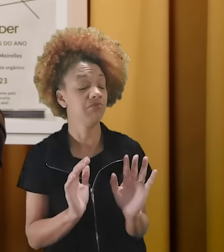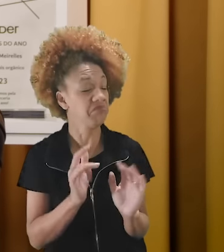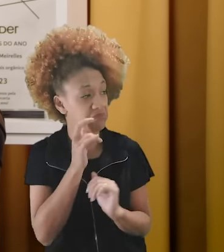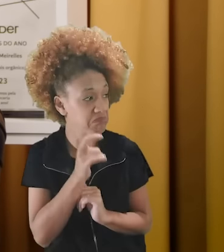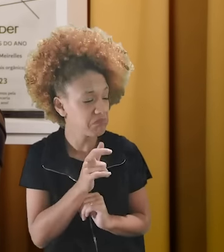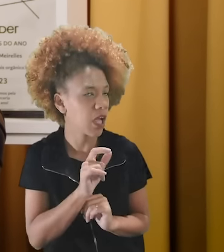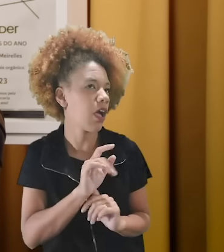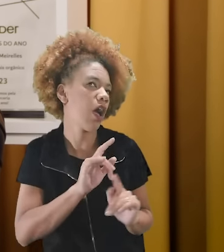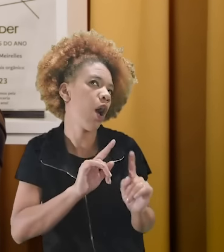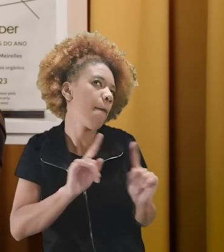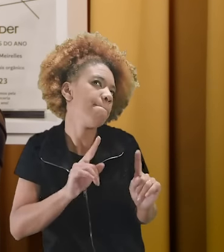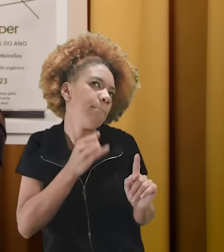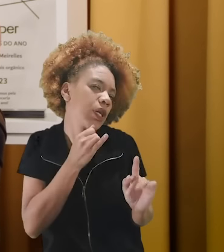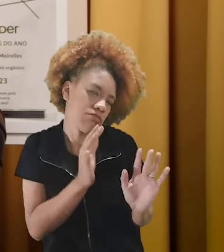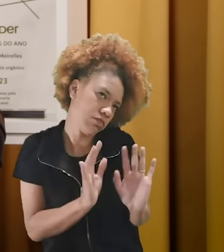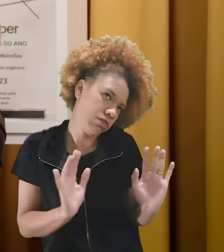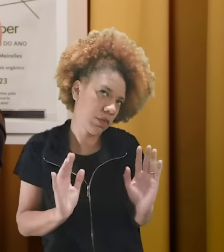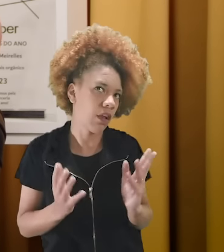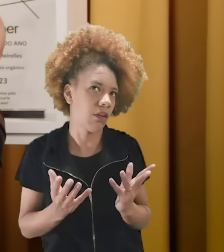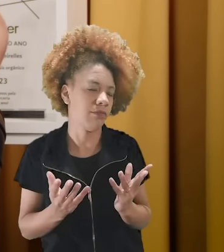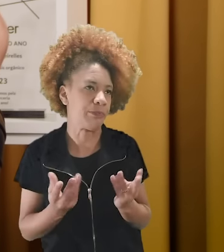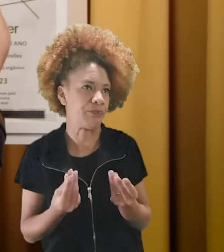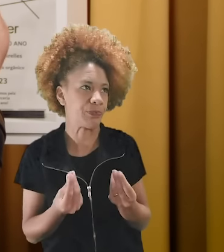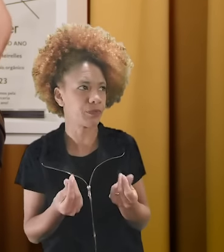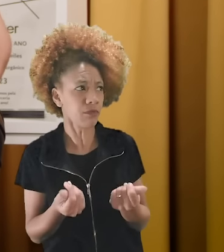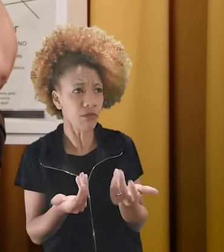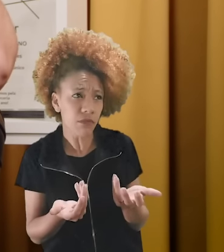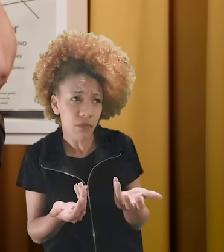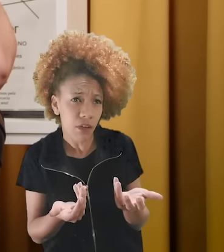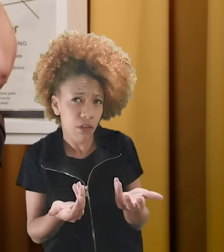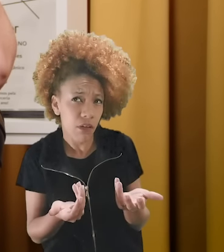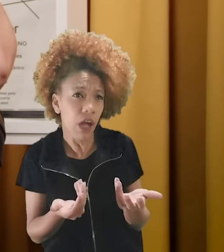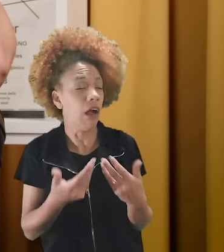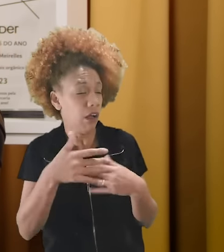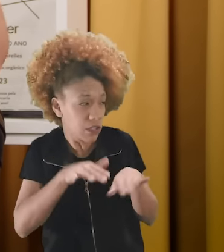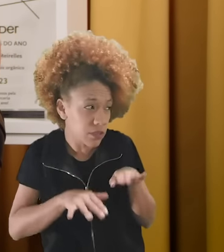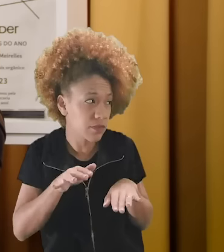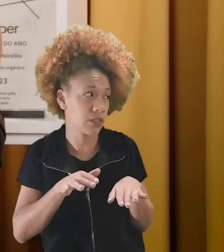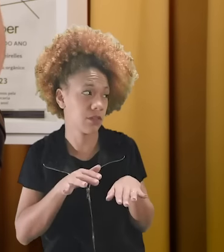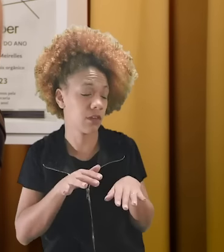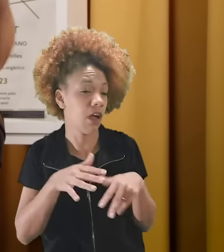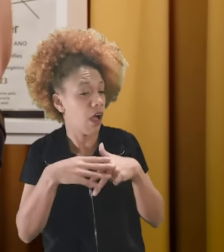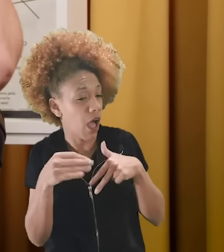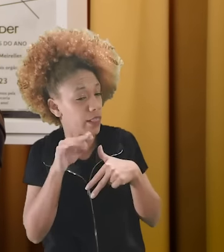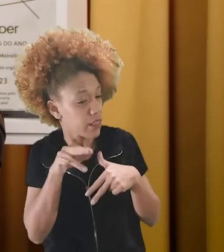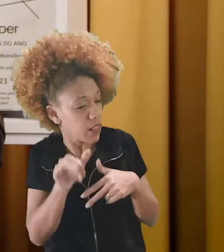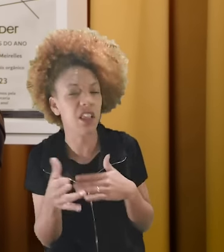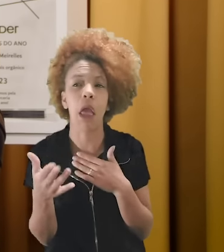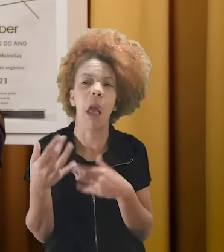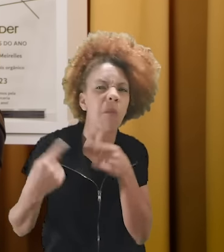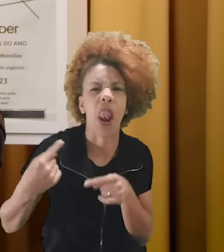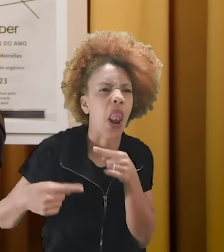muito interessante aham porque assim vamos lá Ahã Eu geralmente a tendência é você bater boca Sim